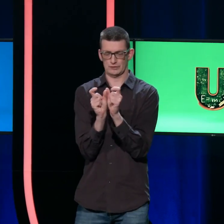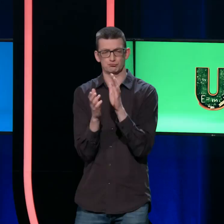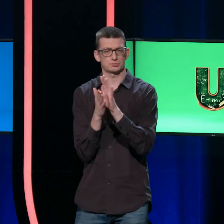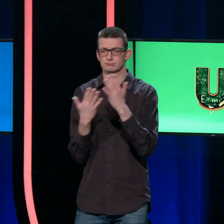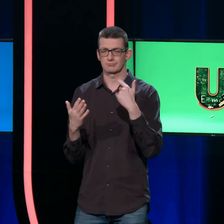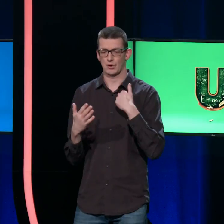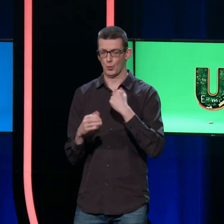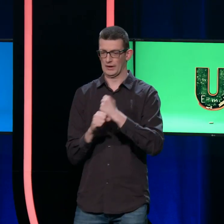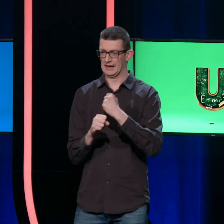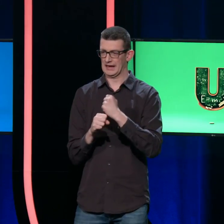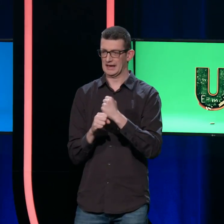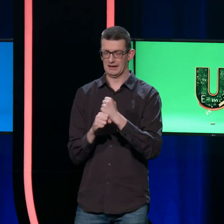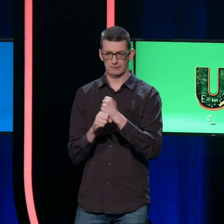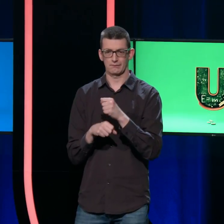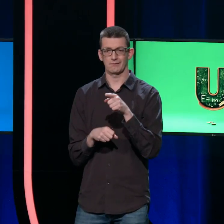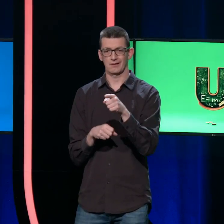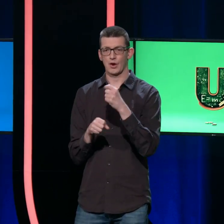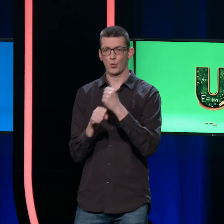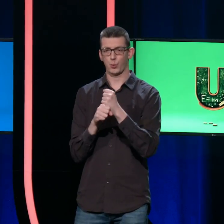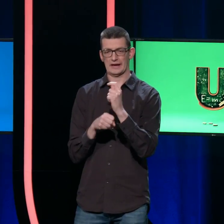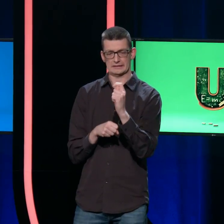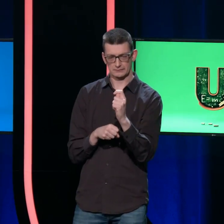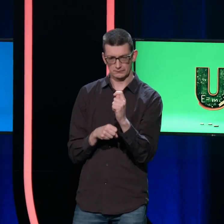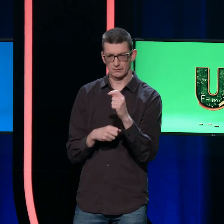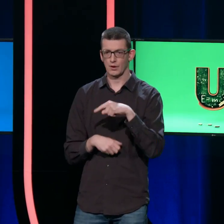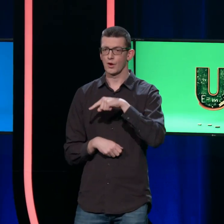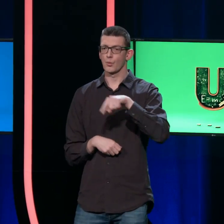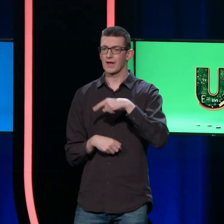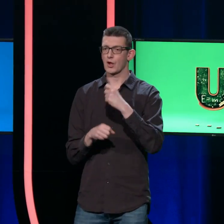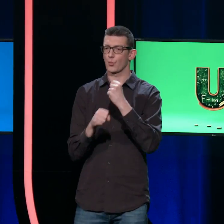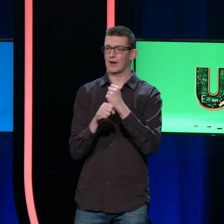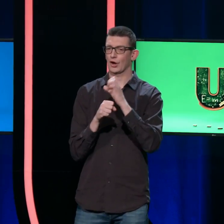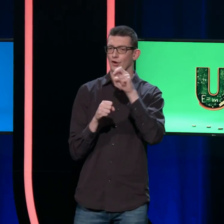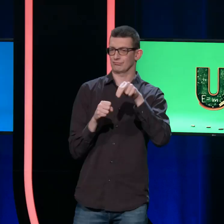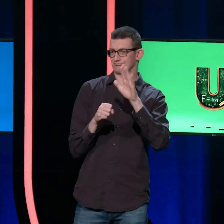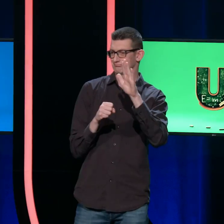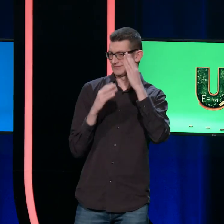in Vlaamse gebarentaal worden vervoegd. Als ik wil zeggen: ik geef Kristof,